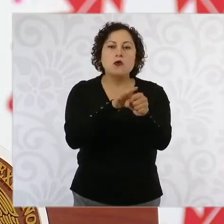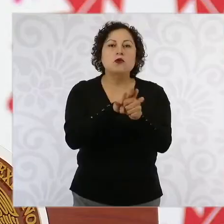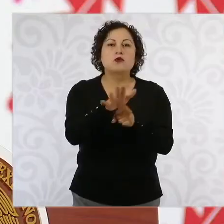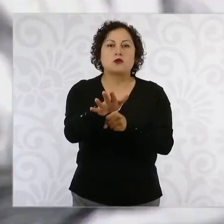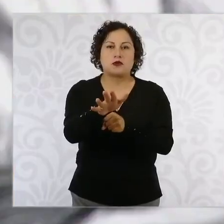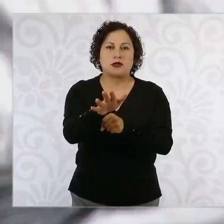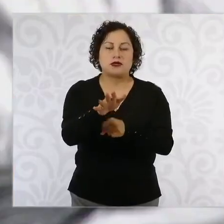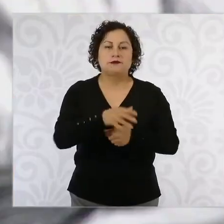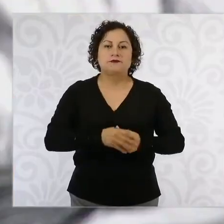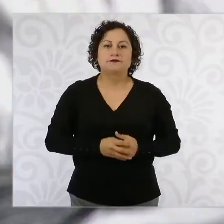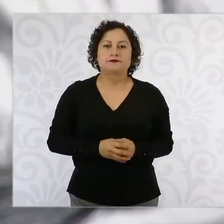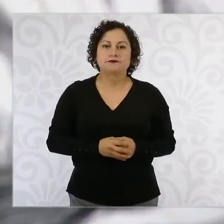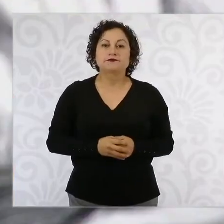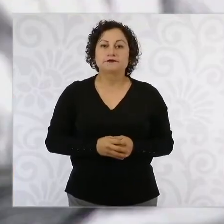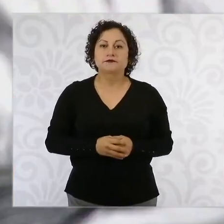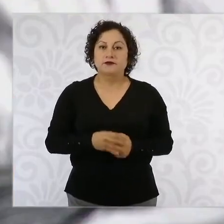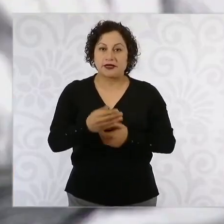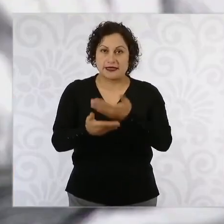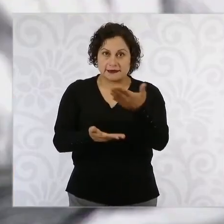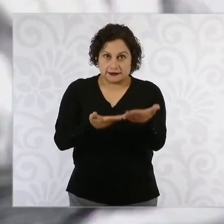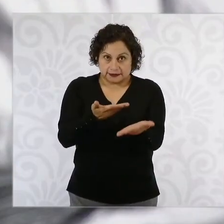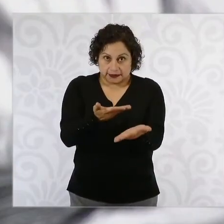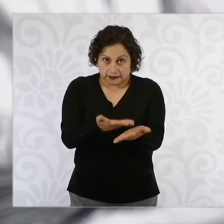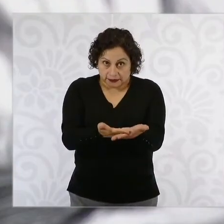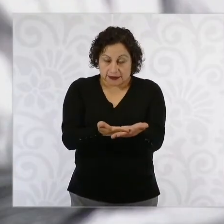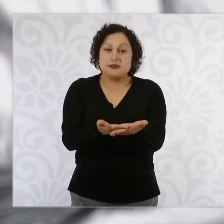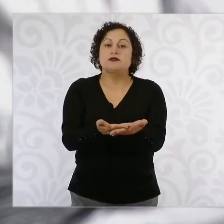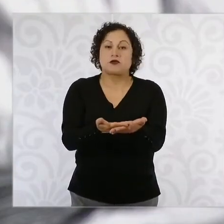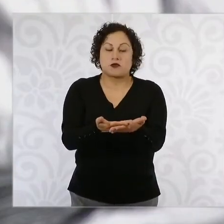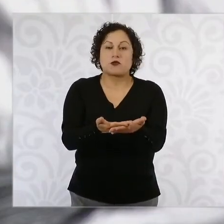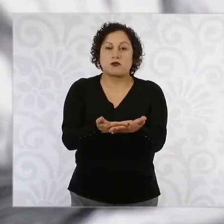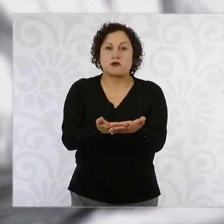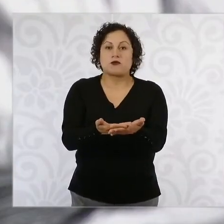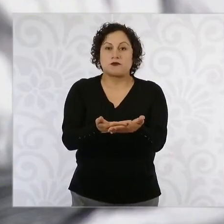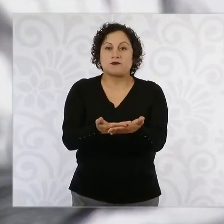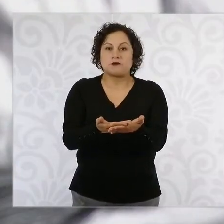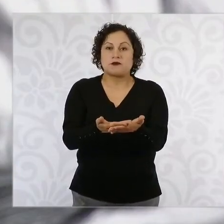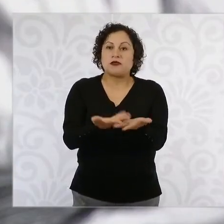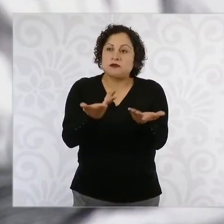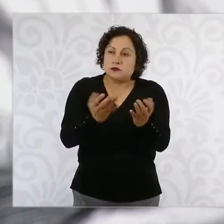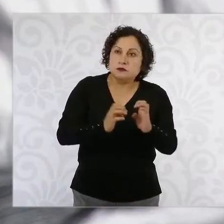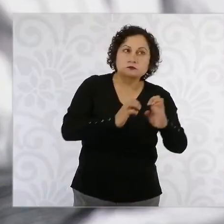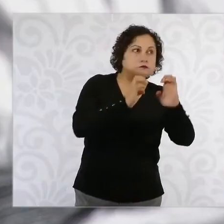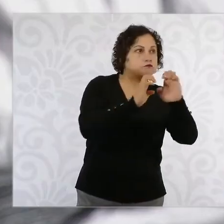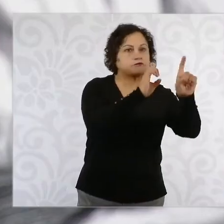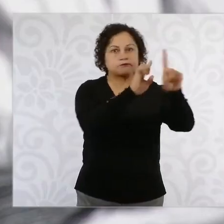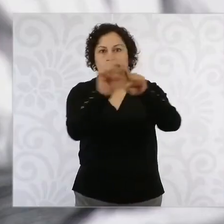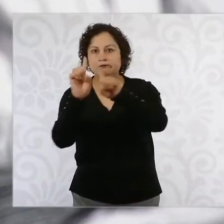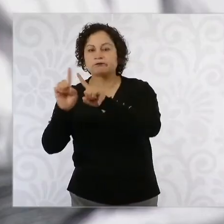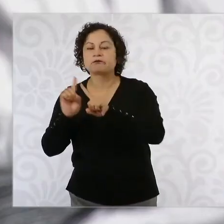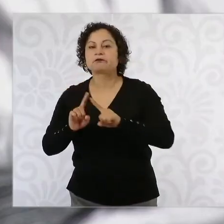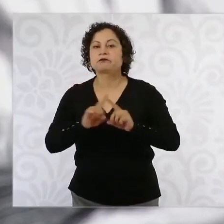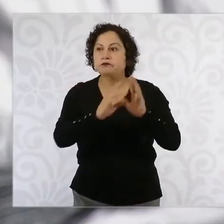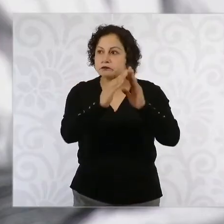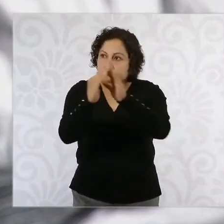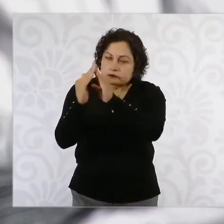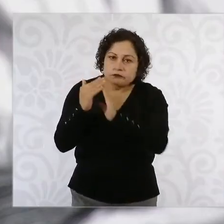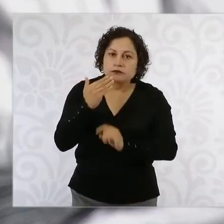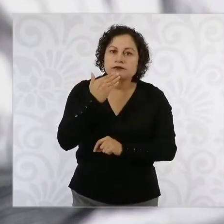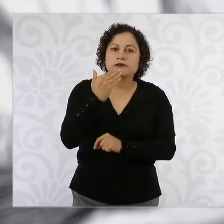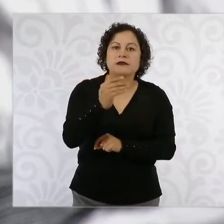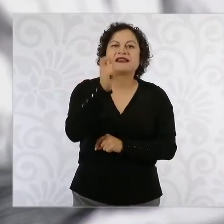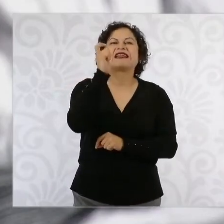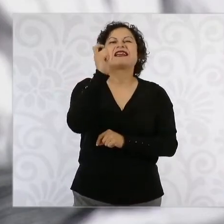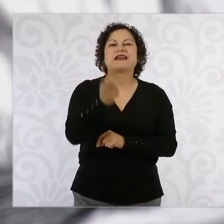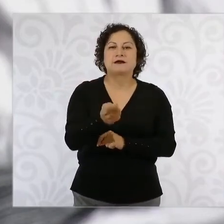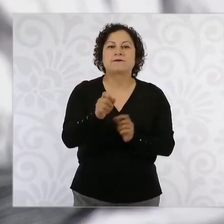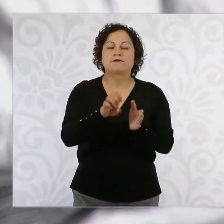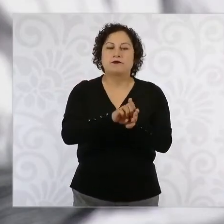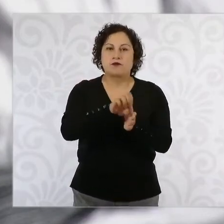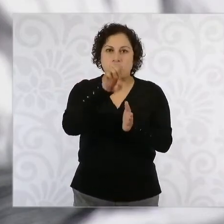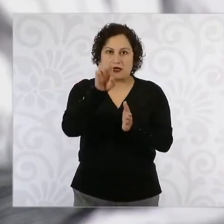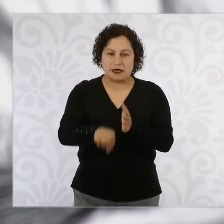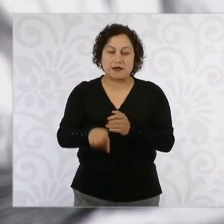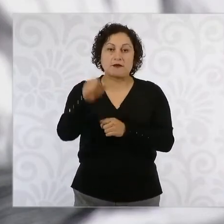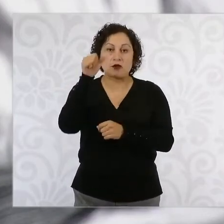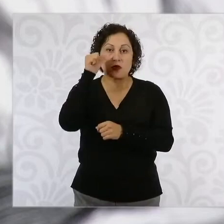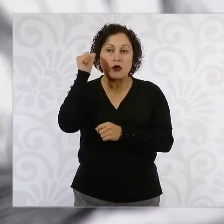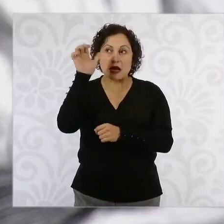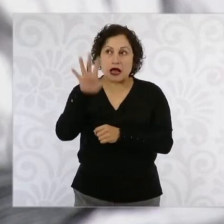y servicios en México eso implica sustituir a aciones particularmente de Asia seguir trabajando